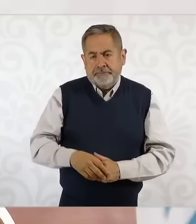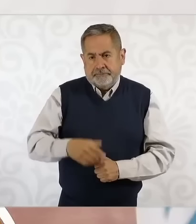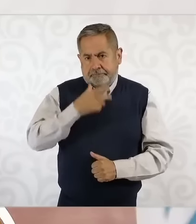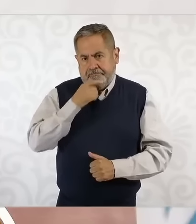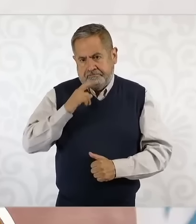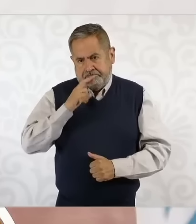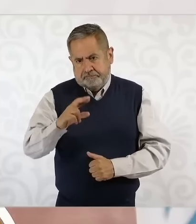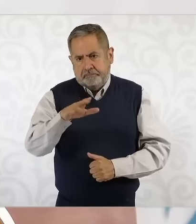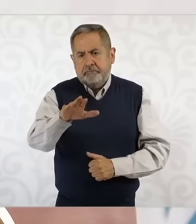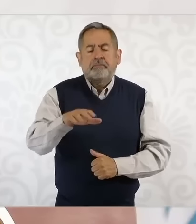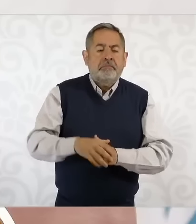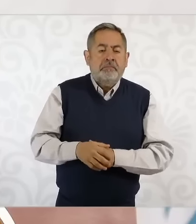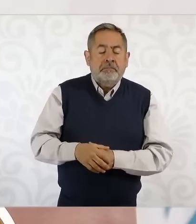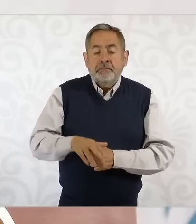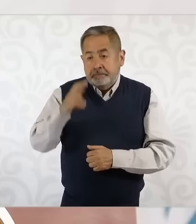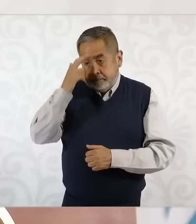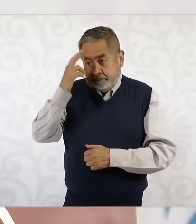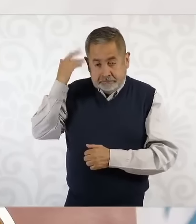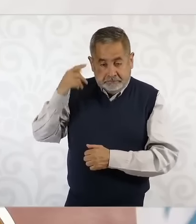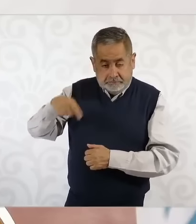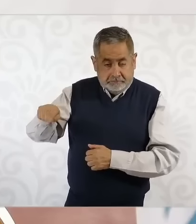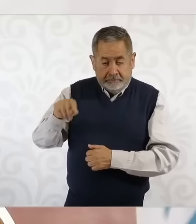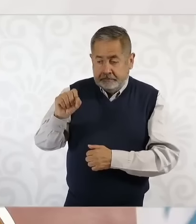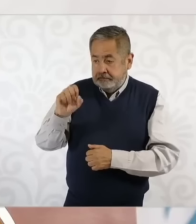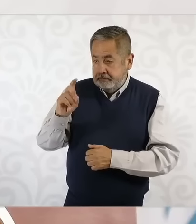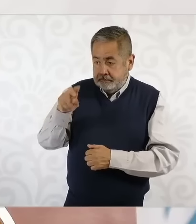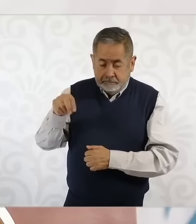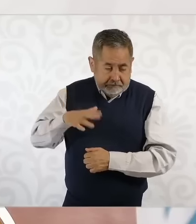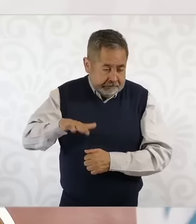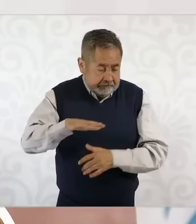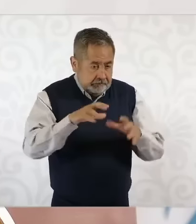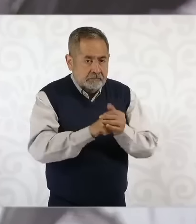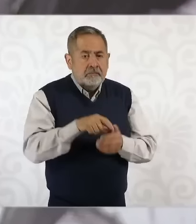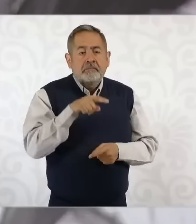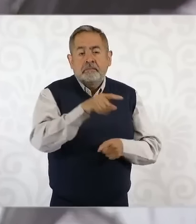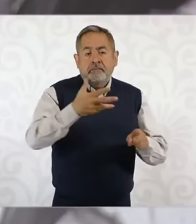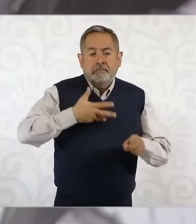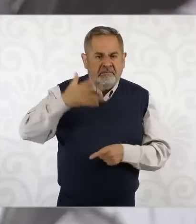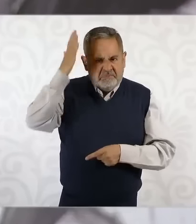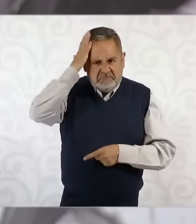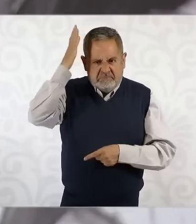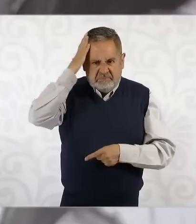la Secretaría de la Defensa realizó el operativo, ellos tienen líderes regionales muy identificados,